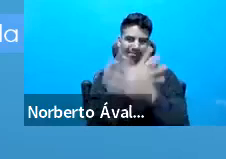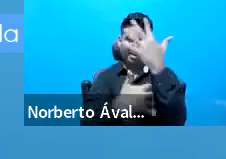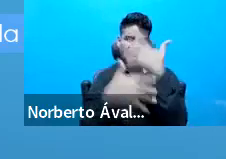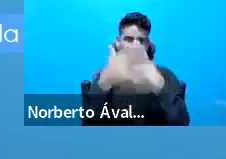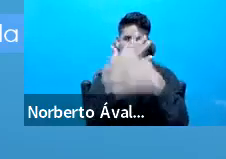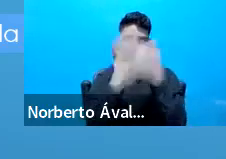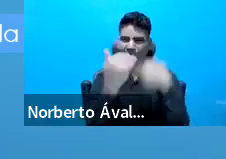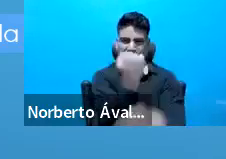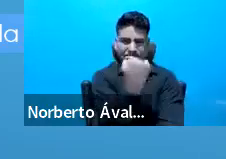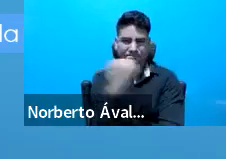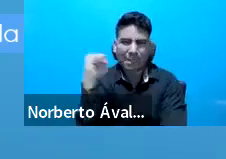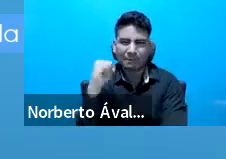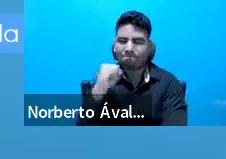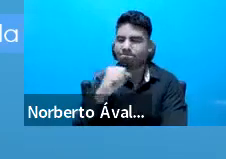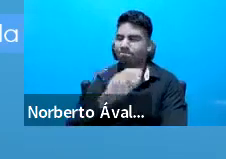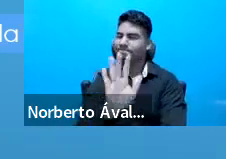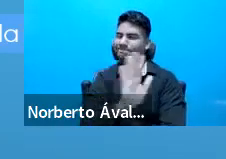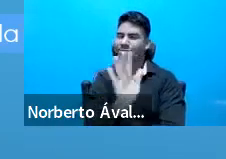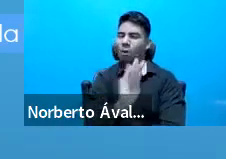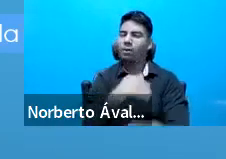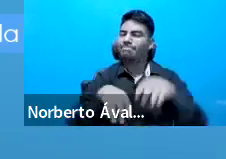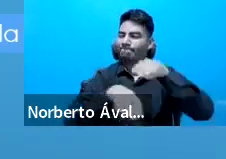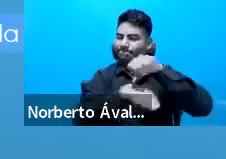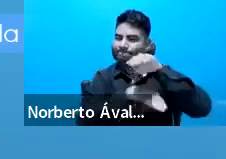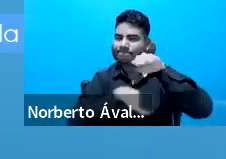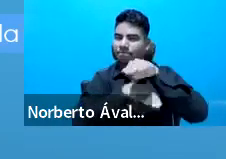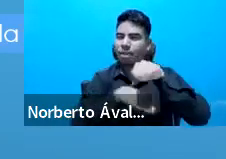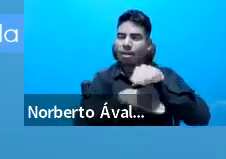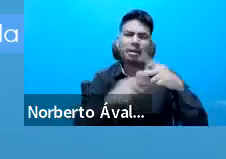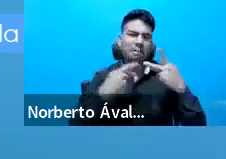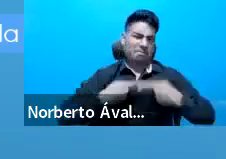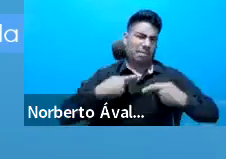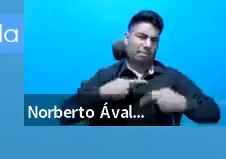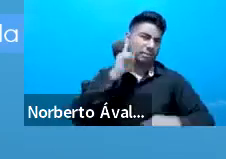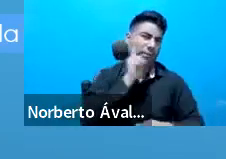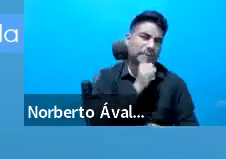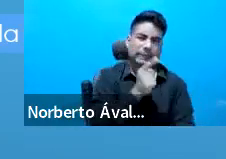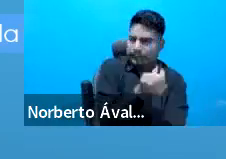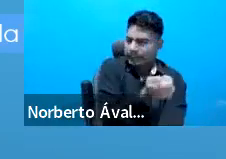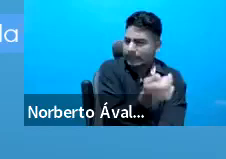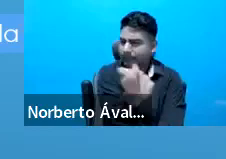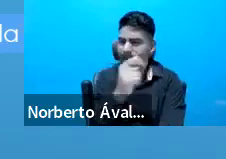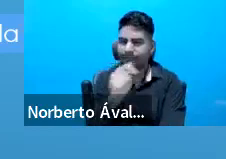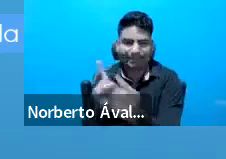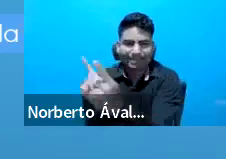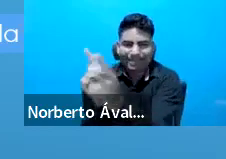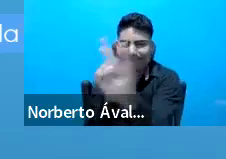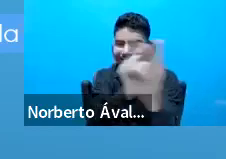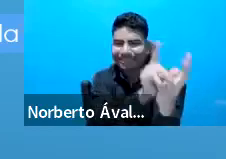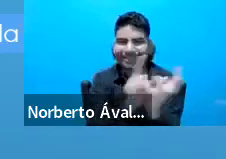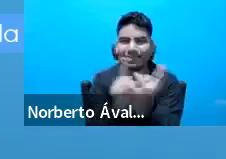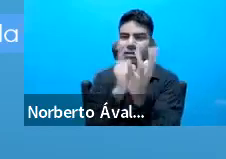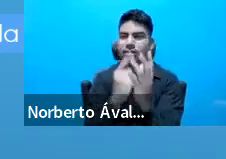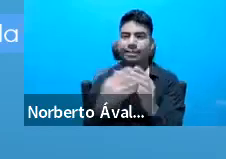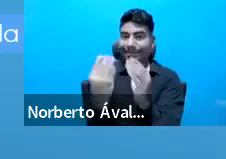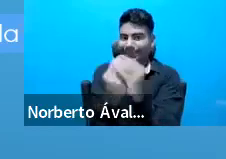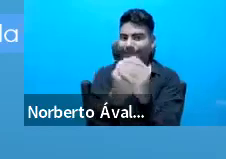ues mi nivel de lengua de señas mi nivel de lengua de señas será es básico será pues básico, apenas se había tenido contacto con on las personas sordas las personas sordas y apenas se había tomado